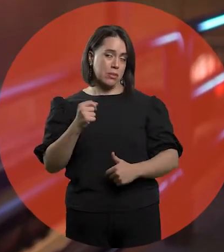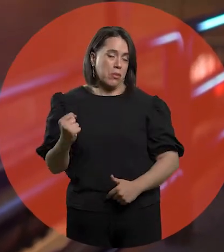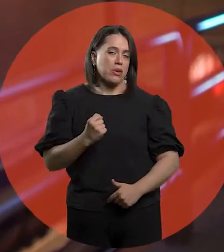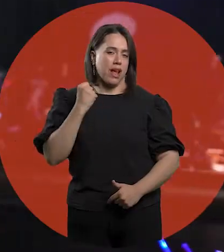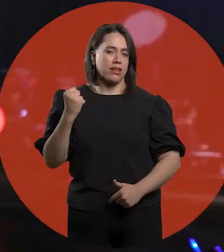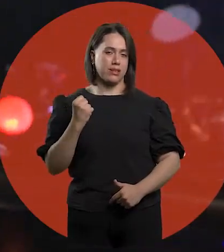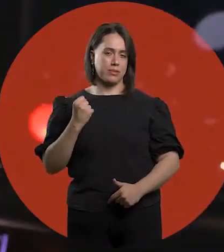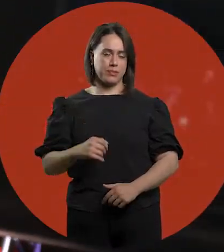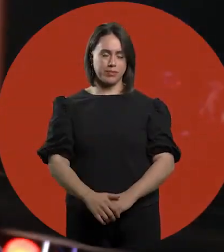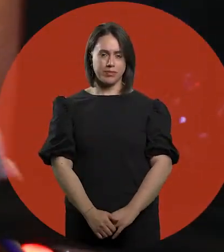Vamos bajando.